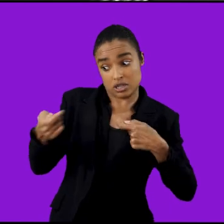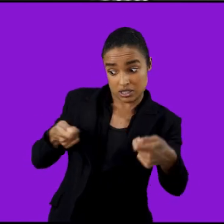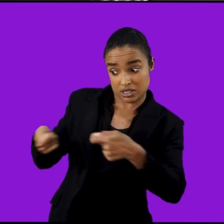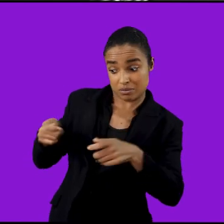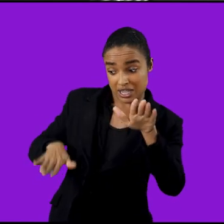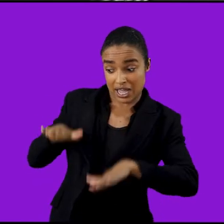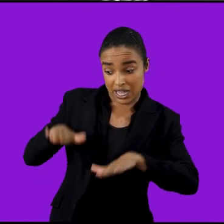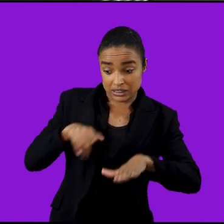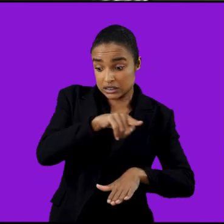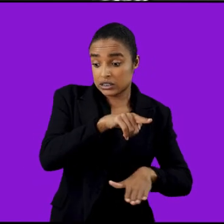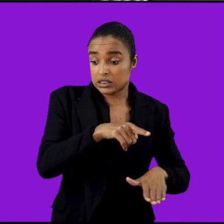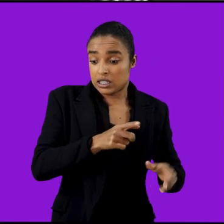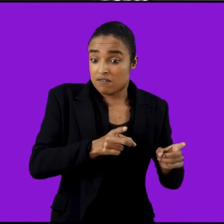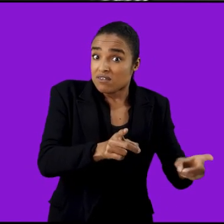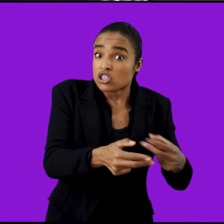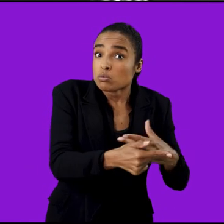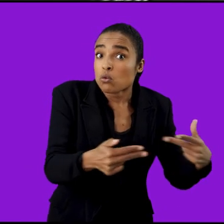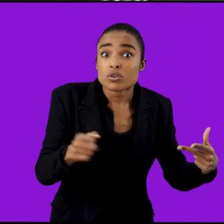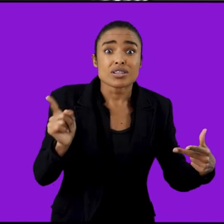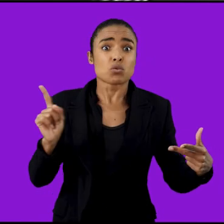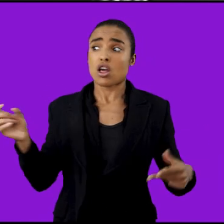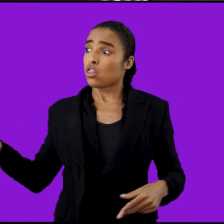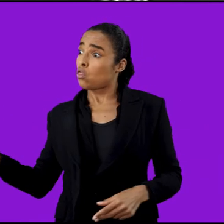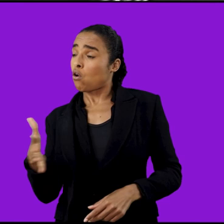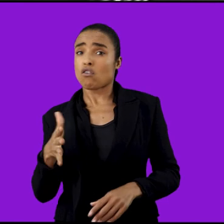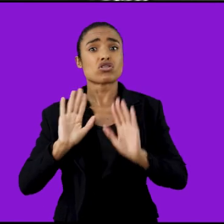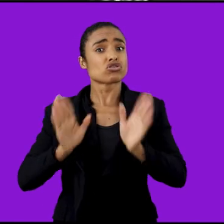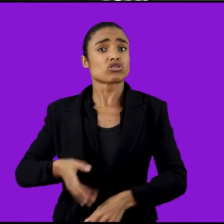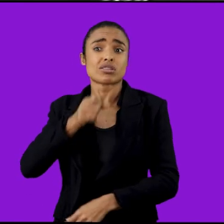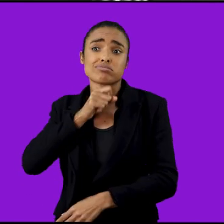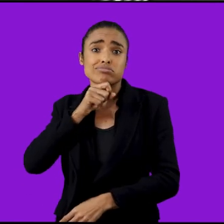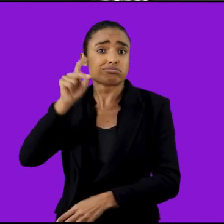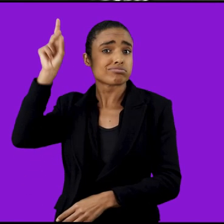uma pancada você precisa levantar, se refazer, fazer suas continhas de novo, pegar aqui sua